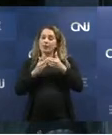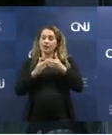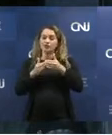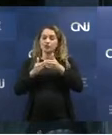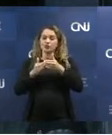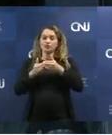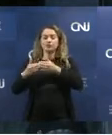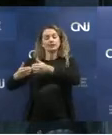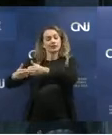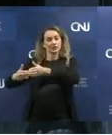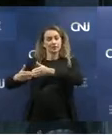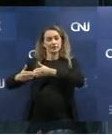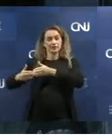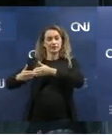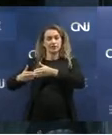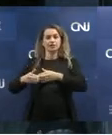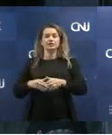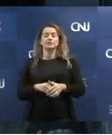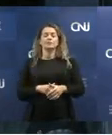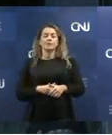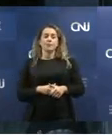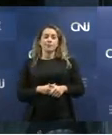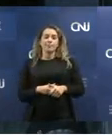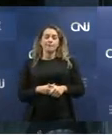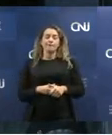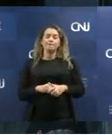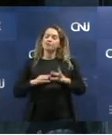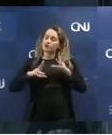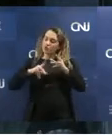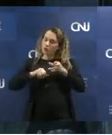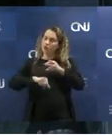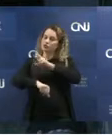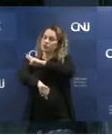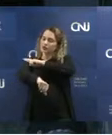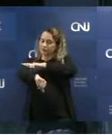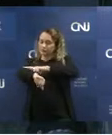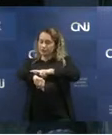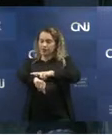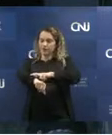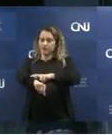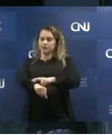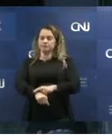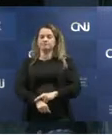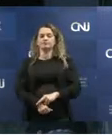para eu, com todo respeito, divergir da eminente relatora.